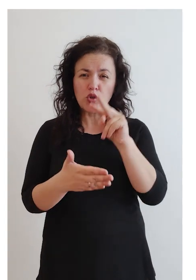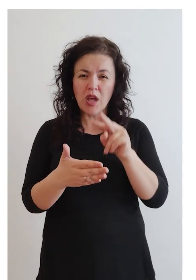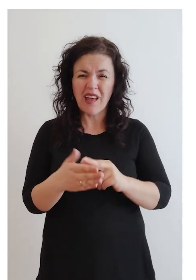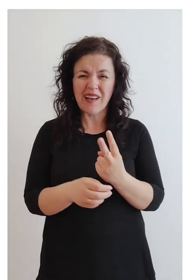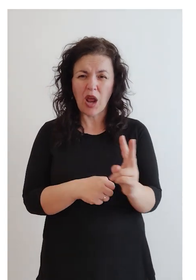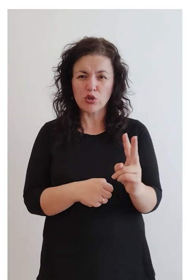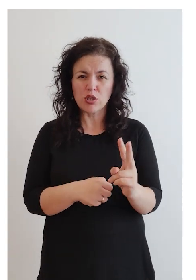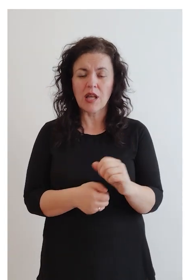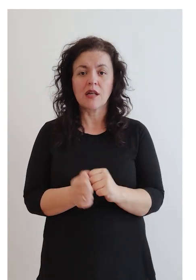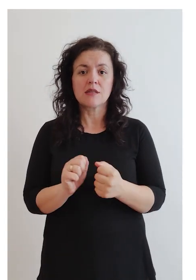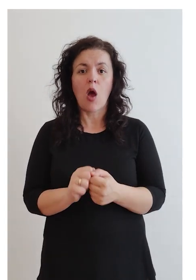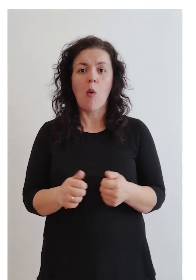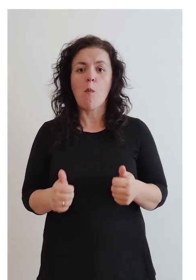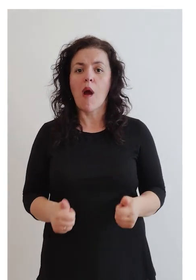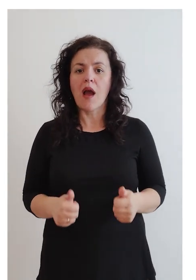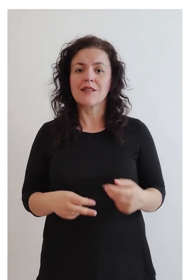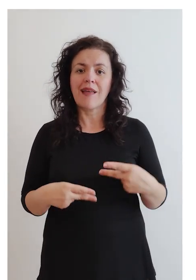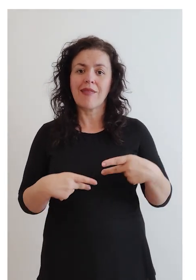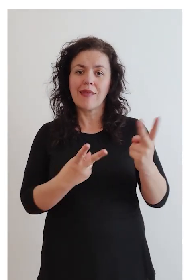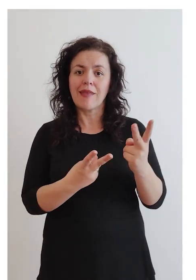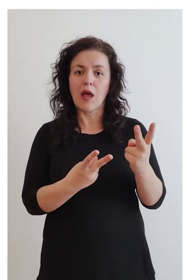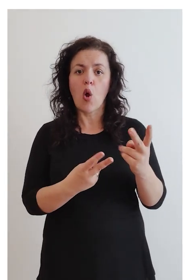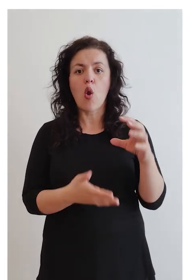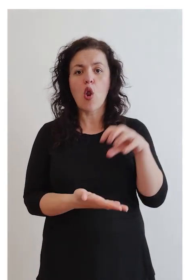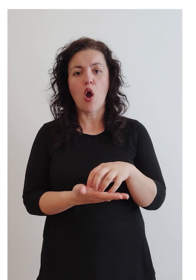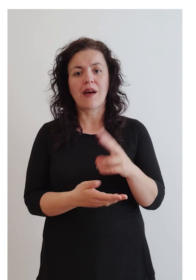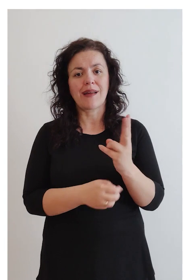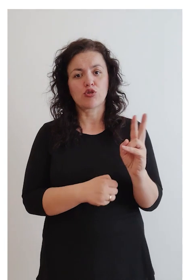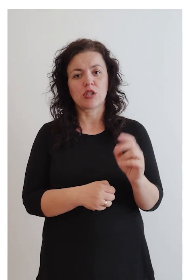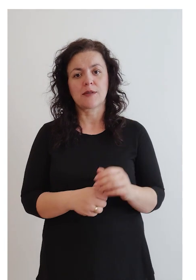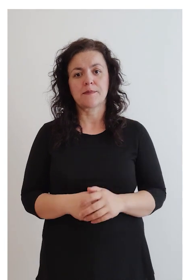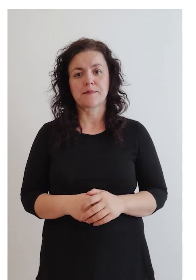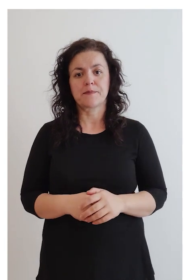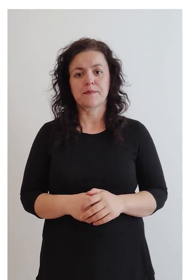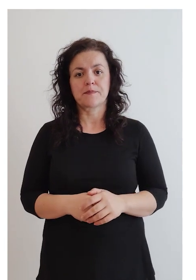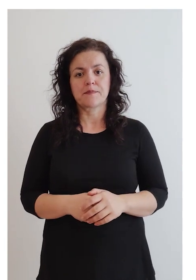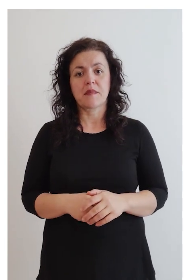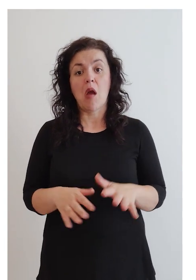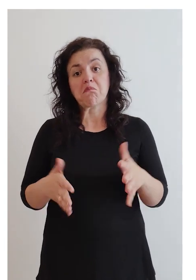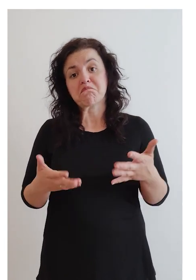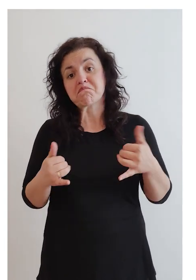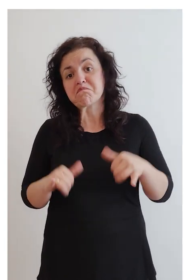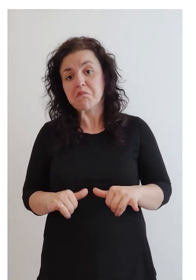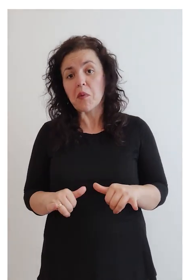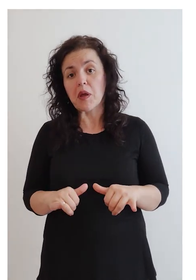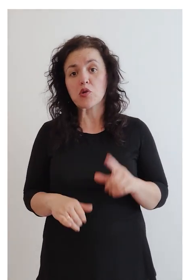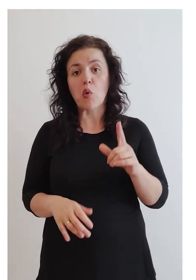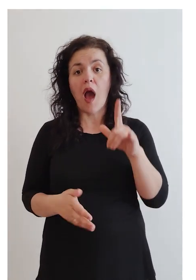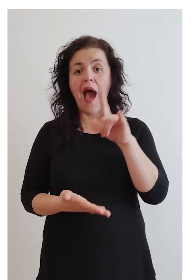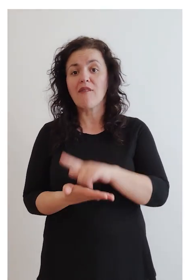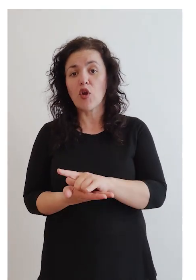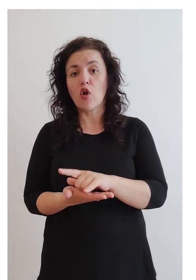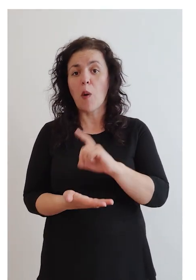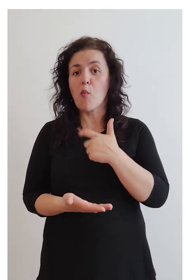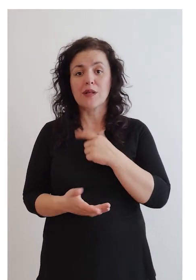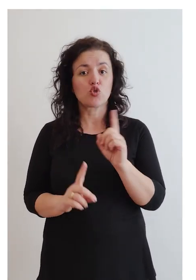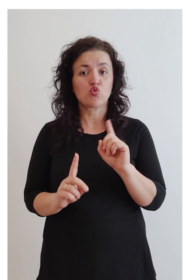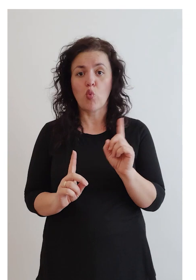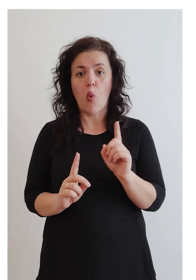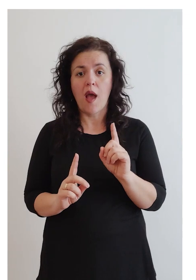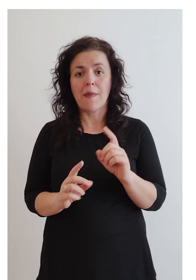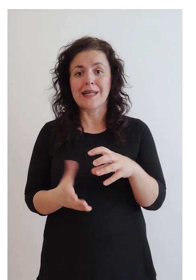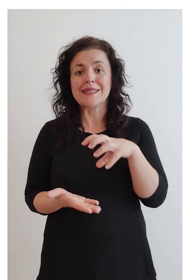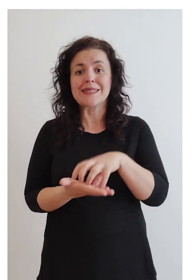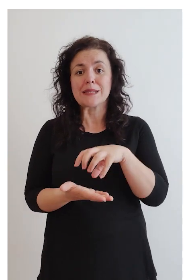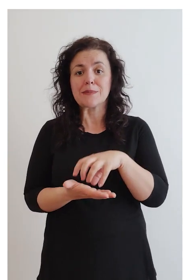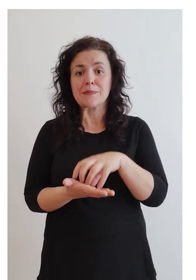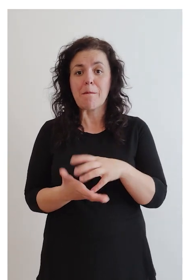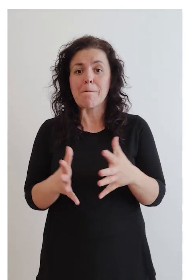Ocazional, un avion poate să nu aibă suficient spațiu sau să fie atins greutatea maximă la decolare